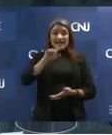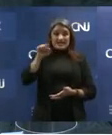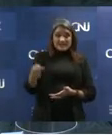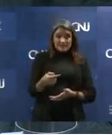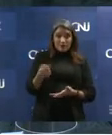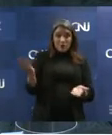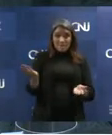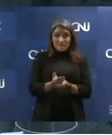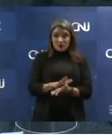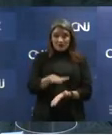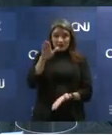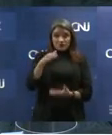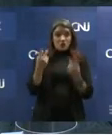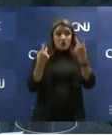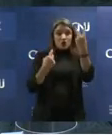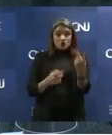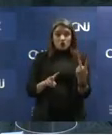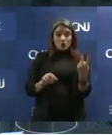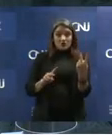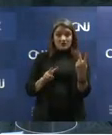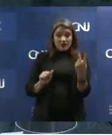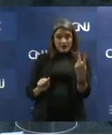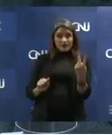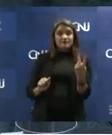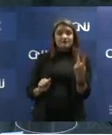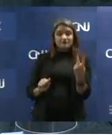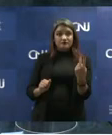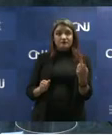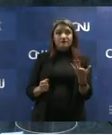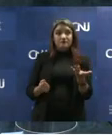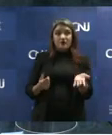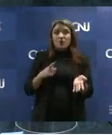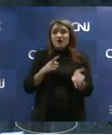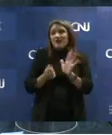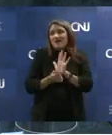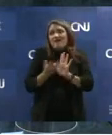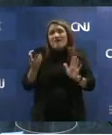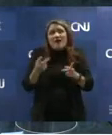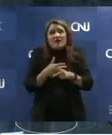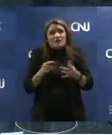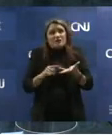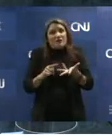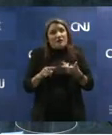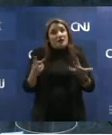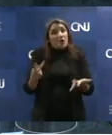ou houve uma fatalidade, um conjunto de circunstâncias como Vossa Excelência já mencionou, ninguém pediu a liberdade.